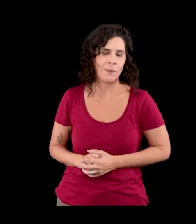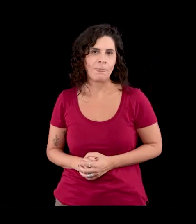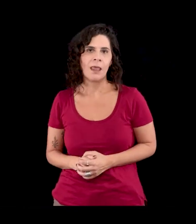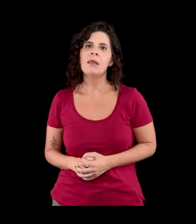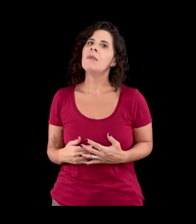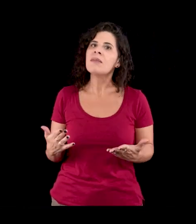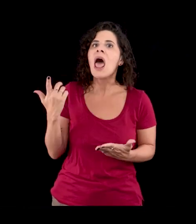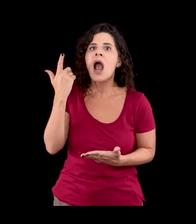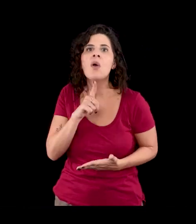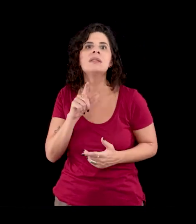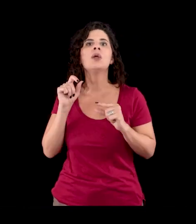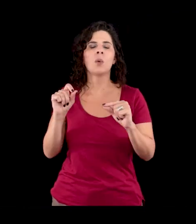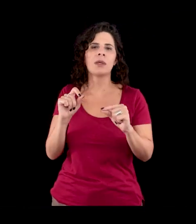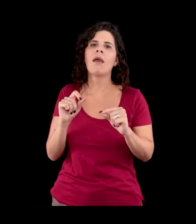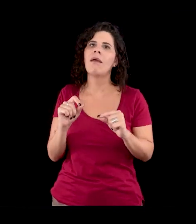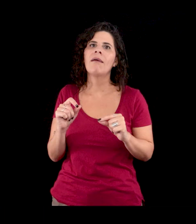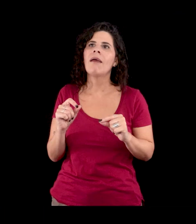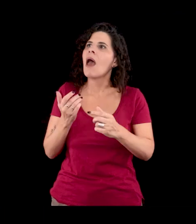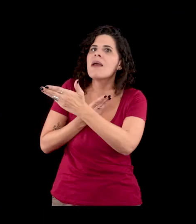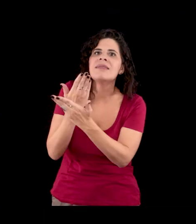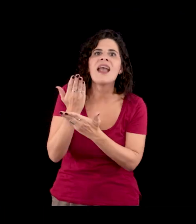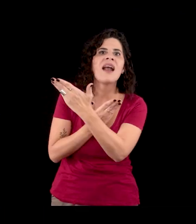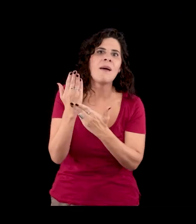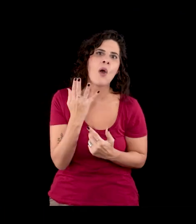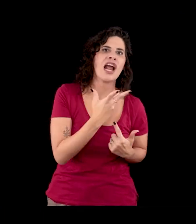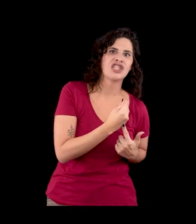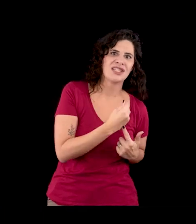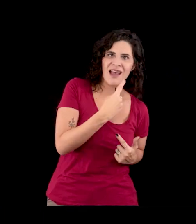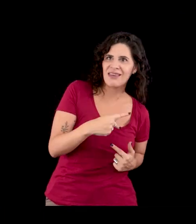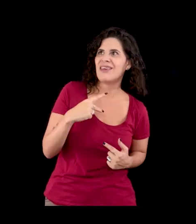Consegui com ela ter intercâmbio com artistas meus na galeria dela,